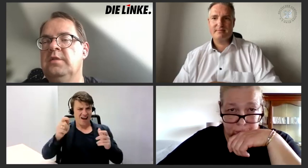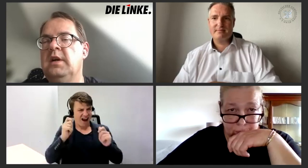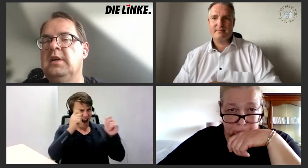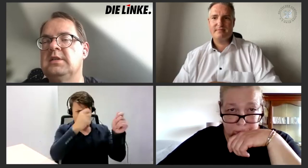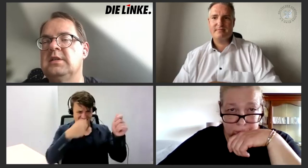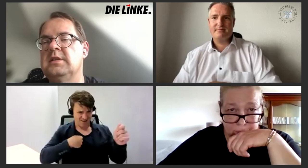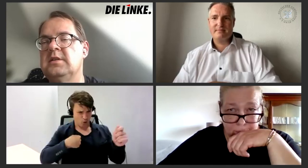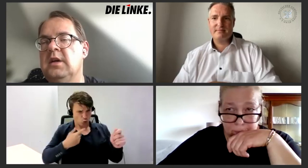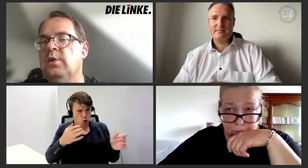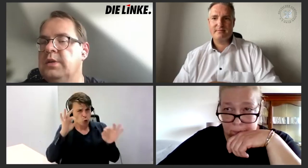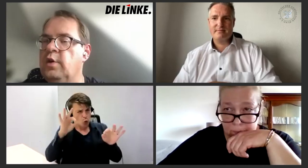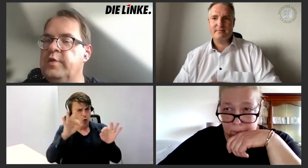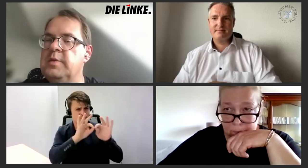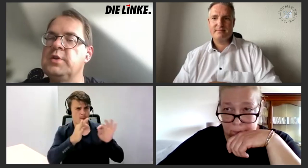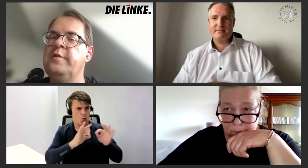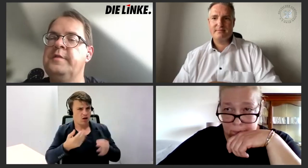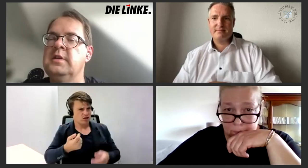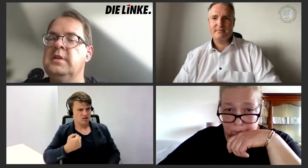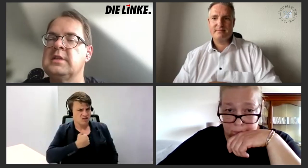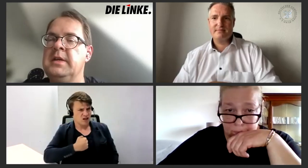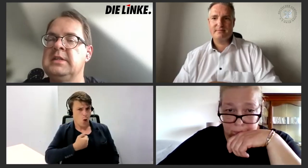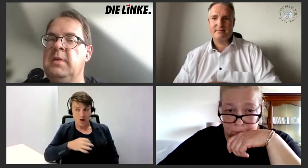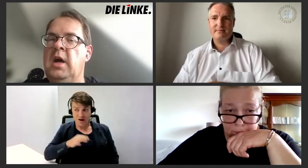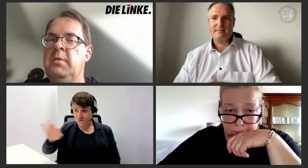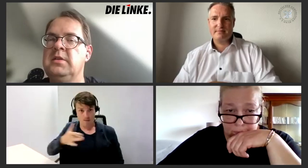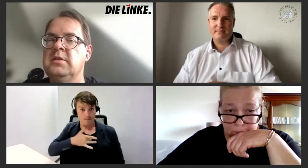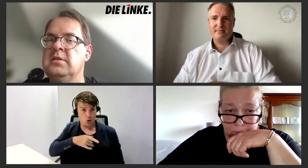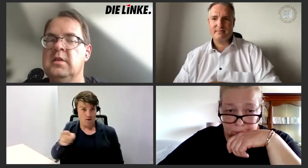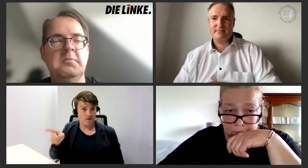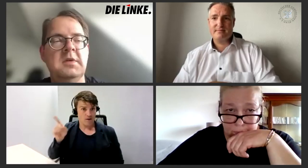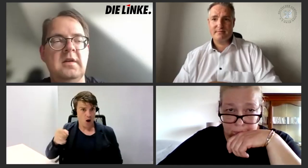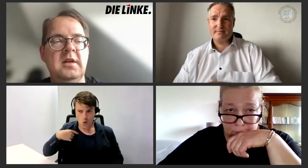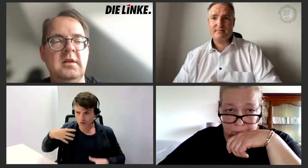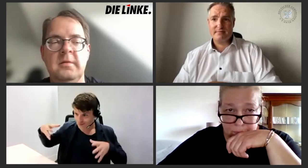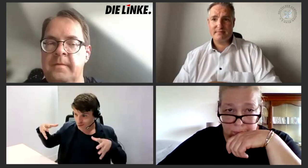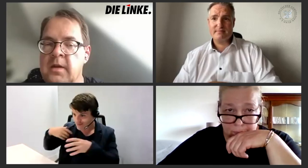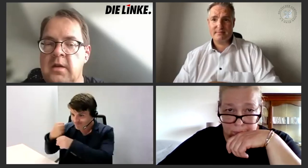gut formuliert und dann war es tatsächlich traurig, auch für die Betroffenen, das gemeinsam Erarbeitete